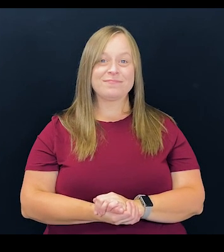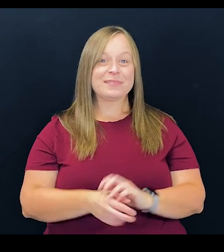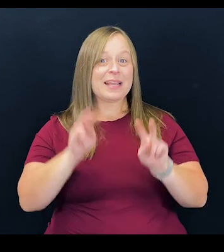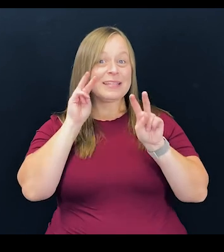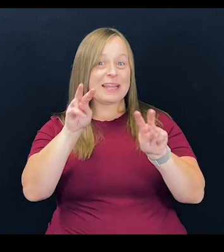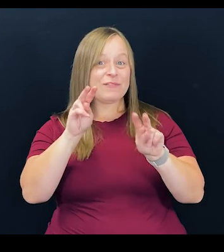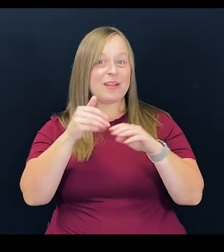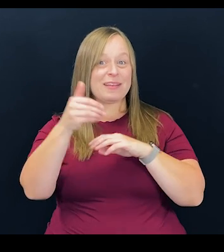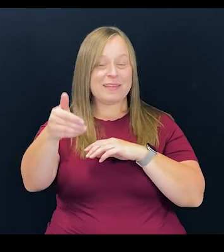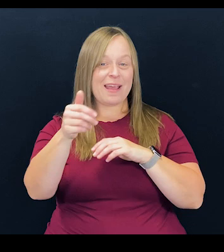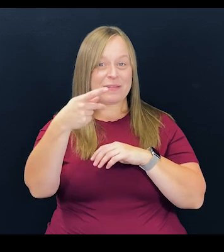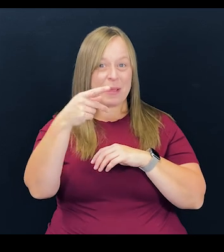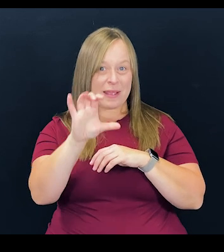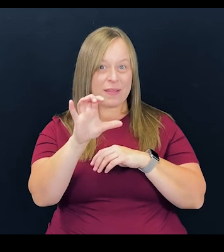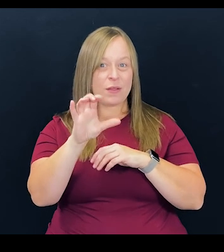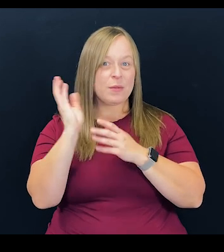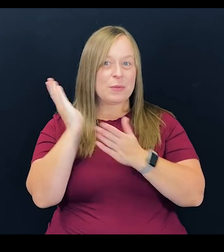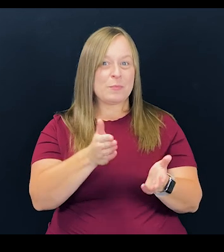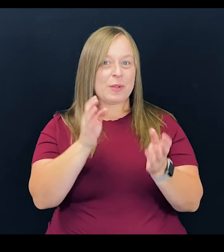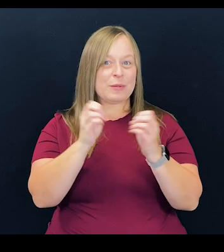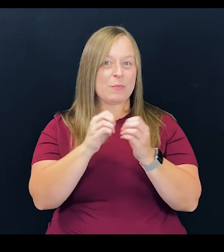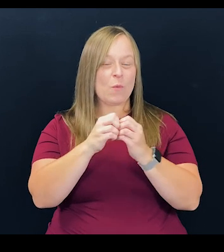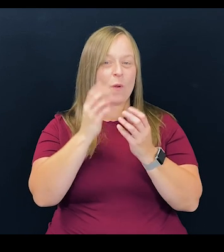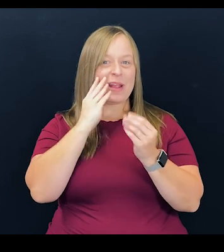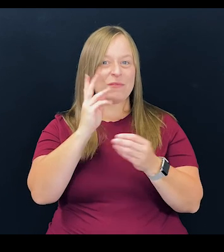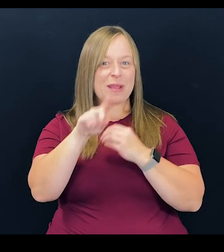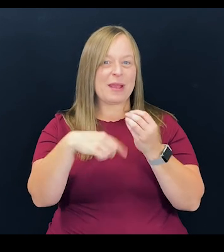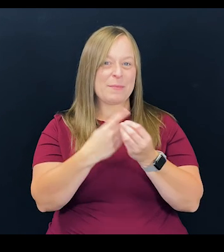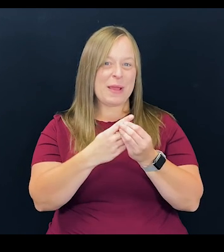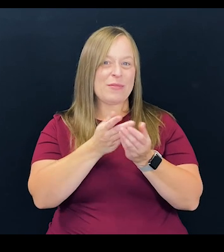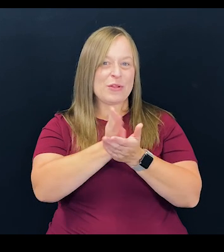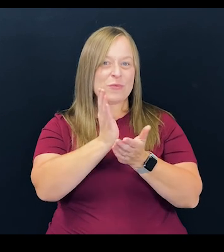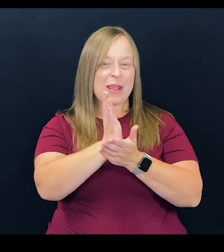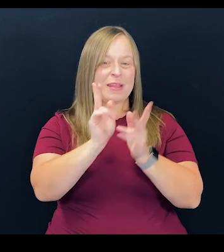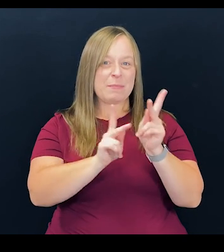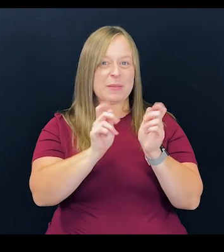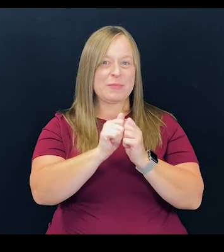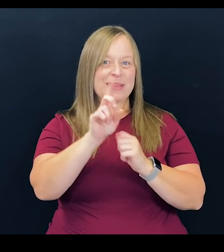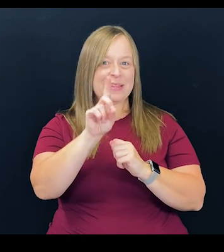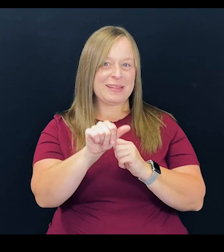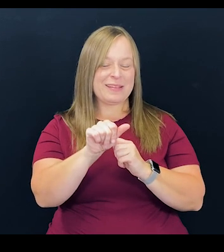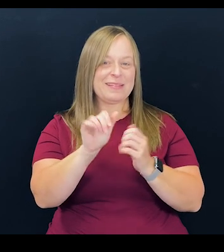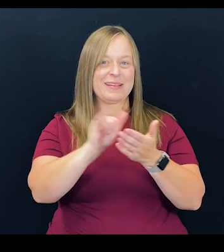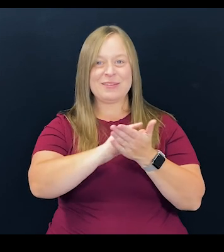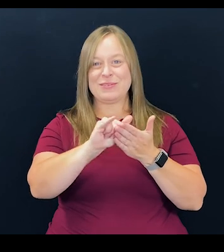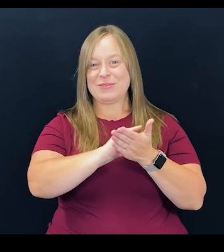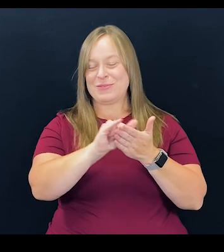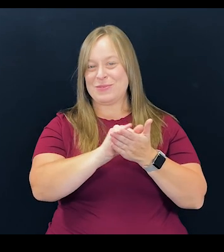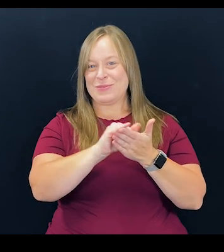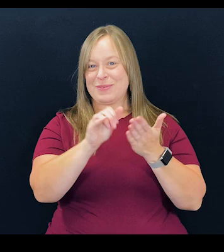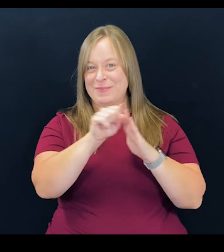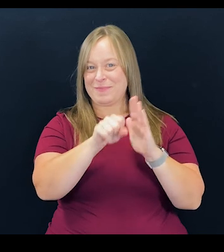Sintonice nuestro próximo podcast donde le brindaremos más información sobre los derechos de las personas con discapacidades